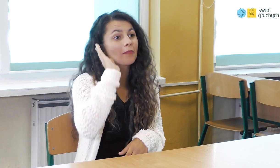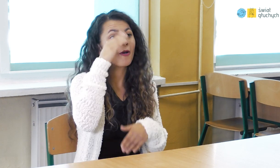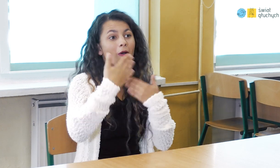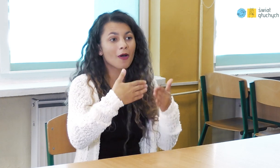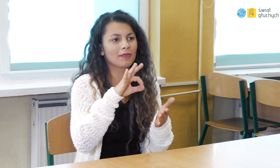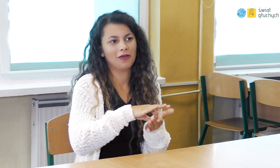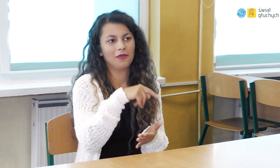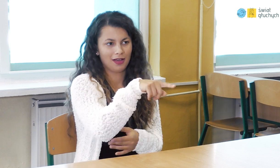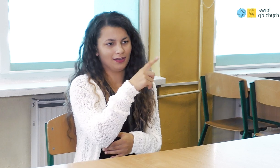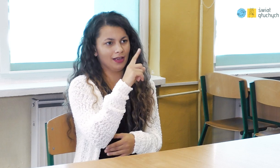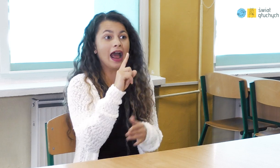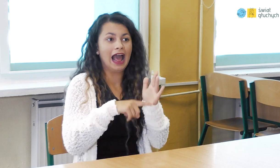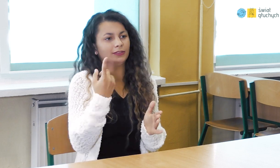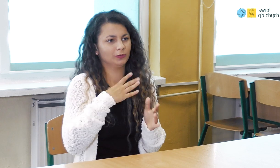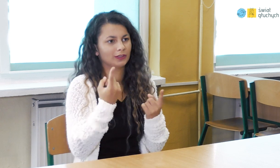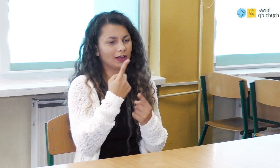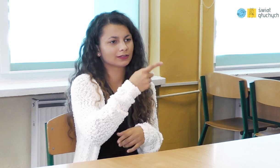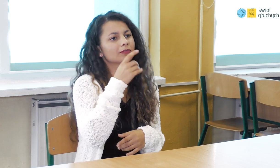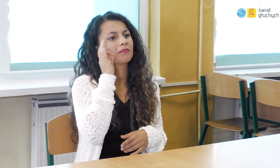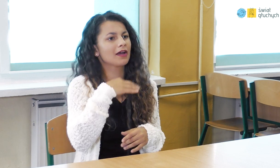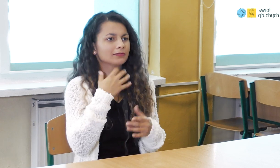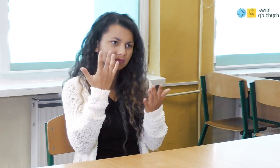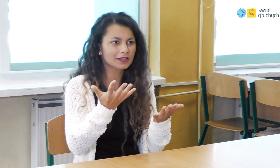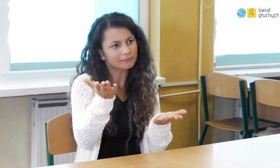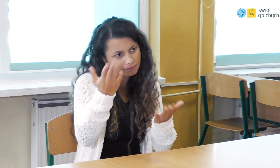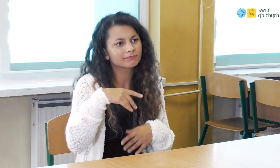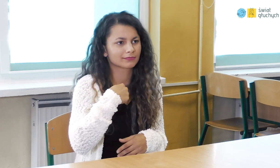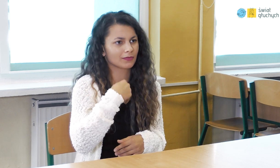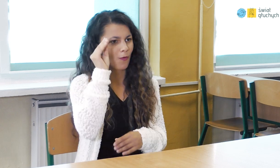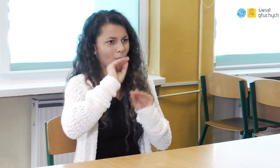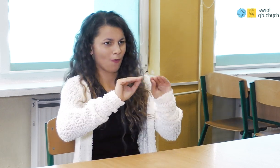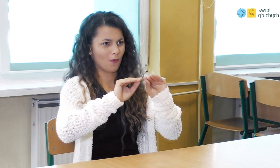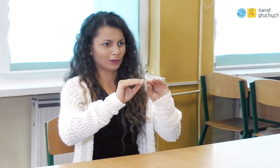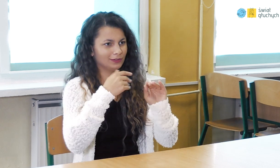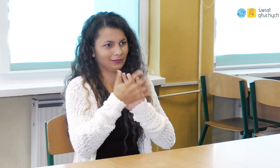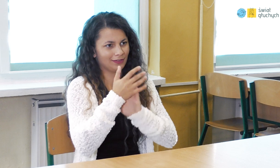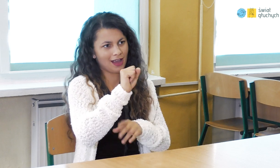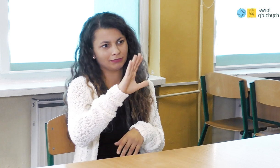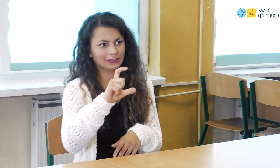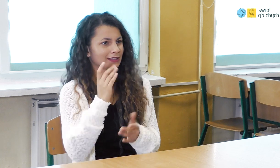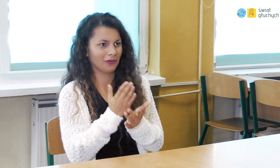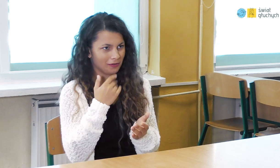Raz nauczycielka poprosiła mnie, abym pokazała alfabet w języku migowym.